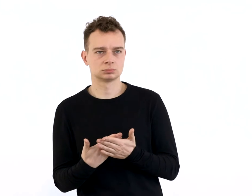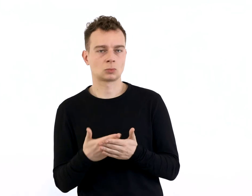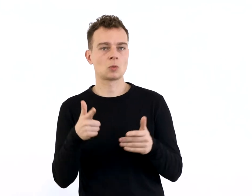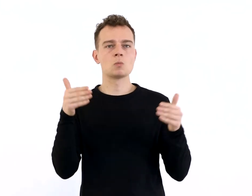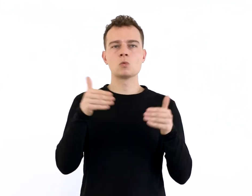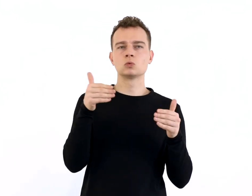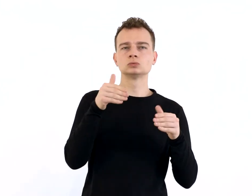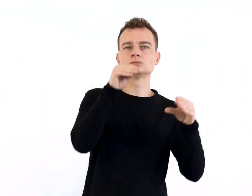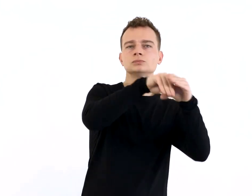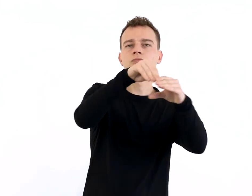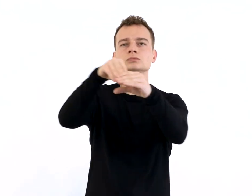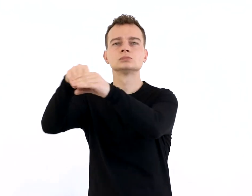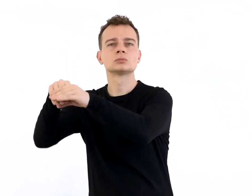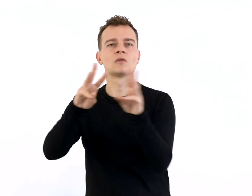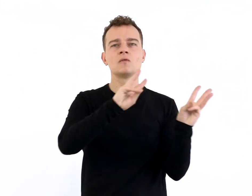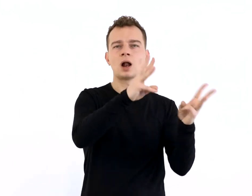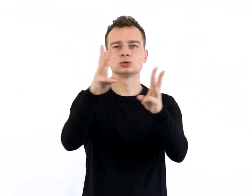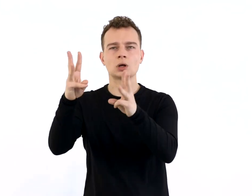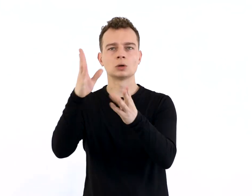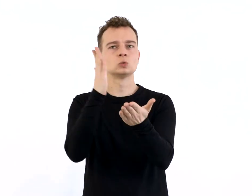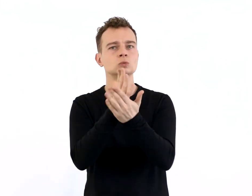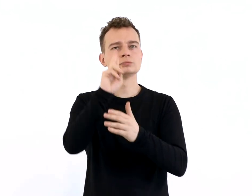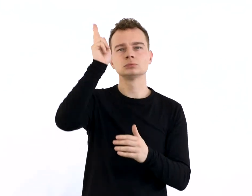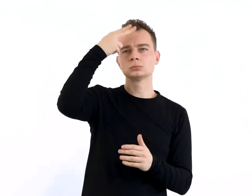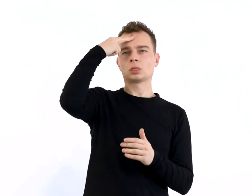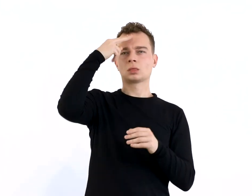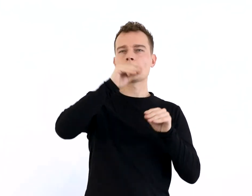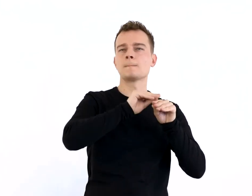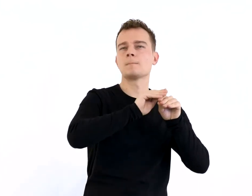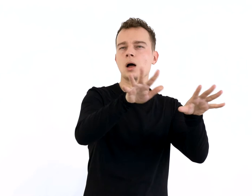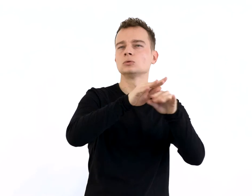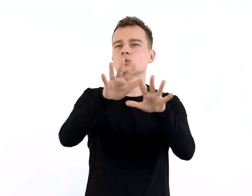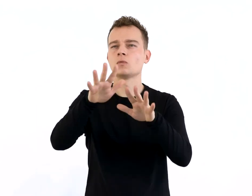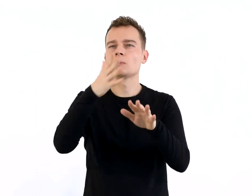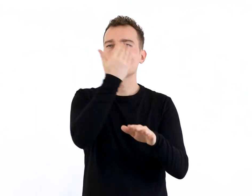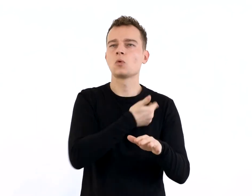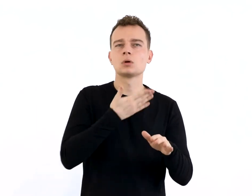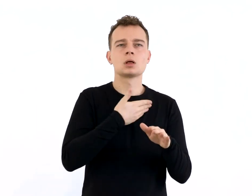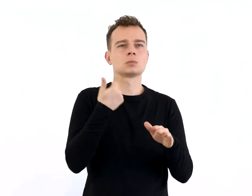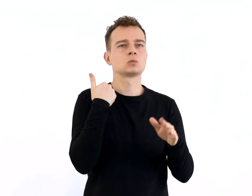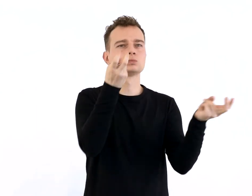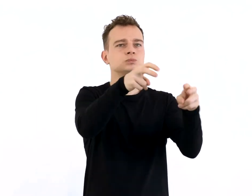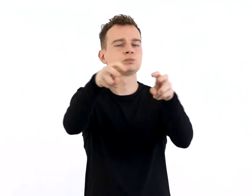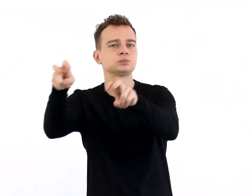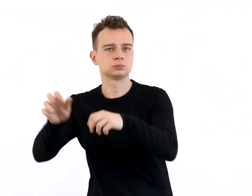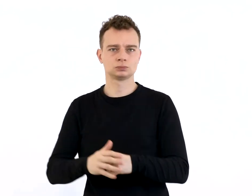Być może, stereotypowe wizerunki powstawały masowo w warsztatach.